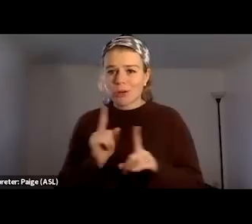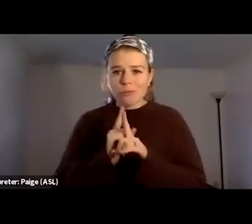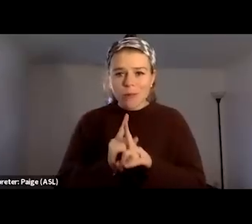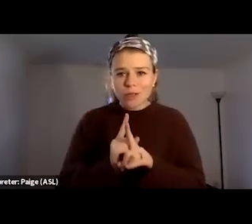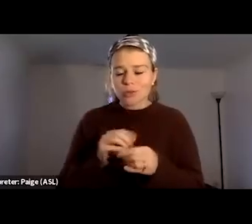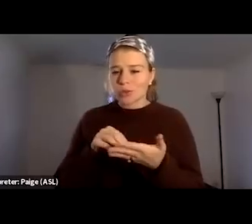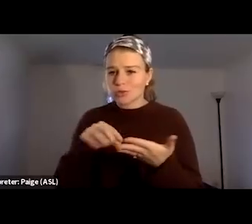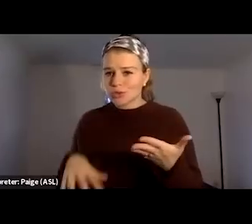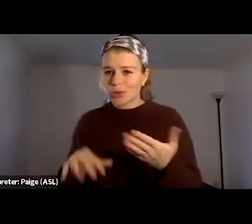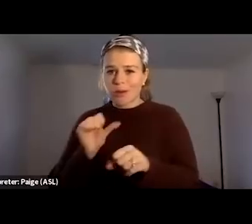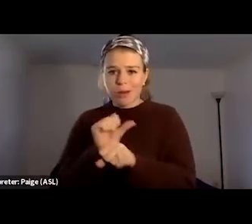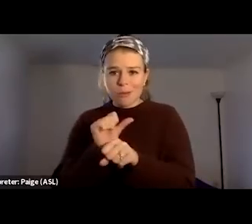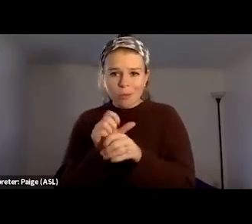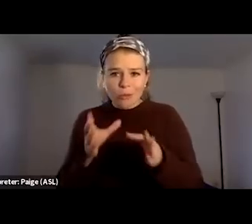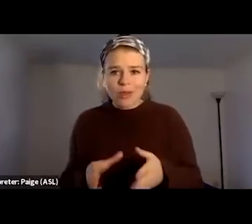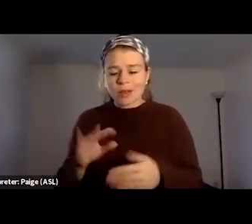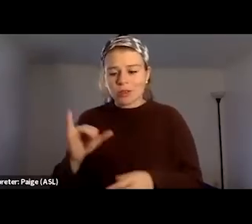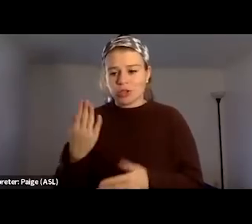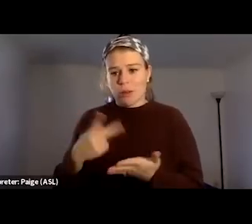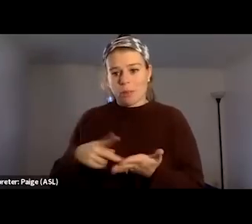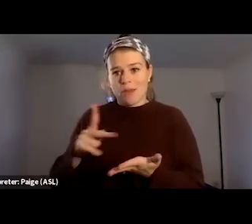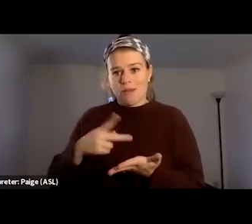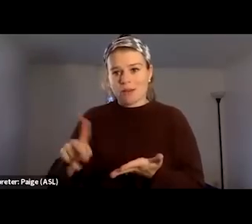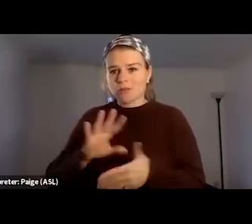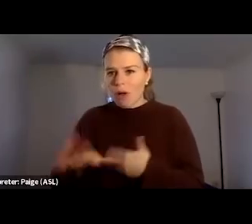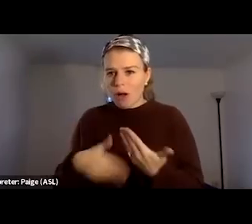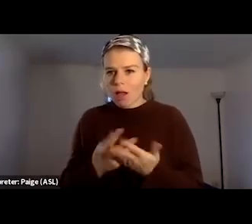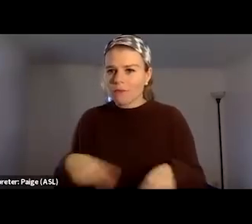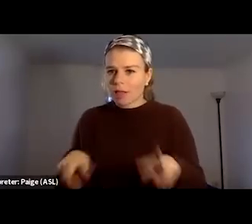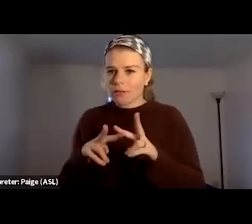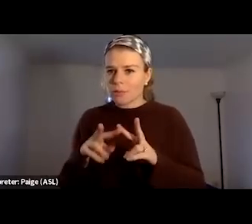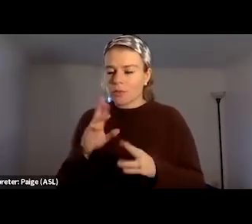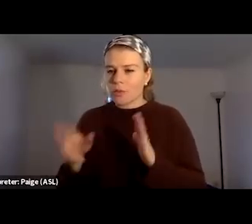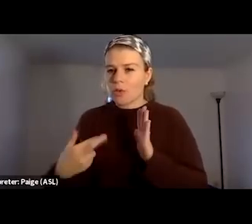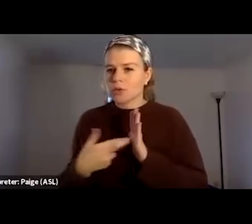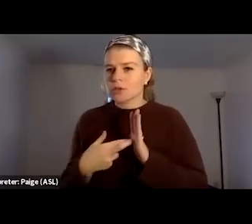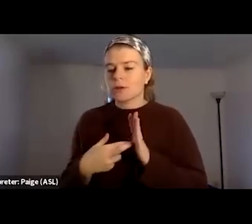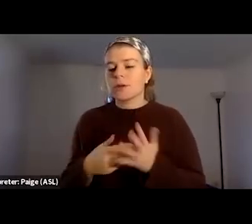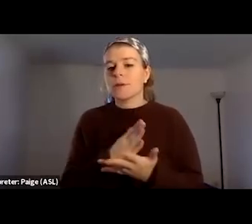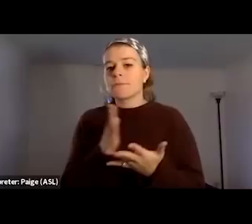y un trabajo que pague un salario digno, todos son roles valorados. Los recursos son posesiones tangibles: